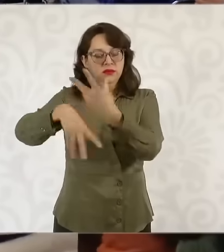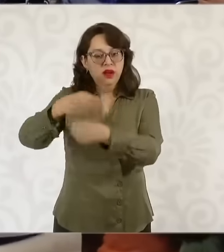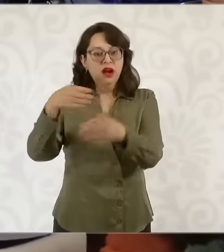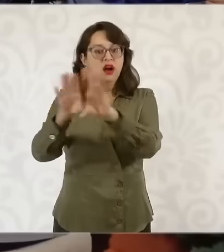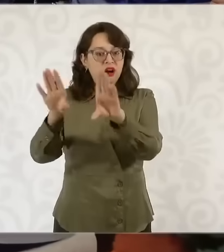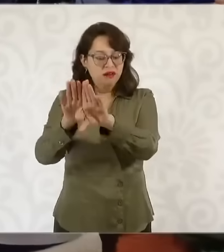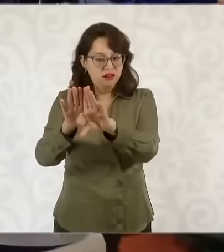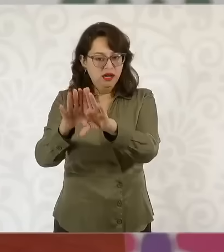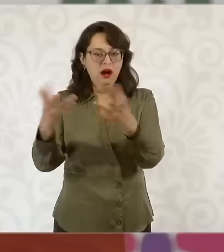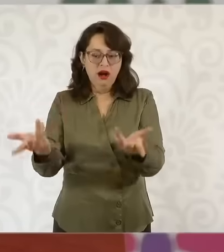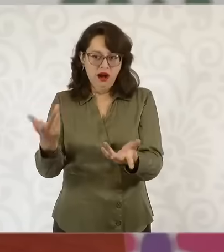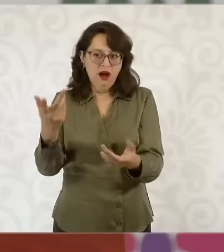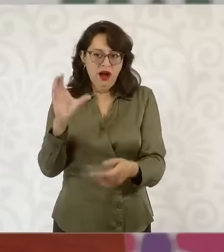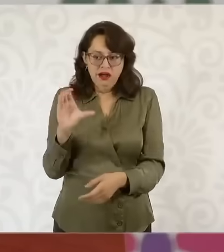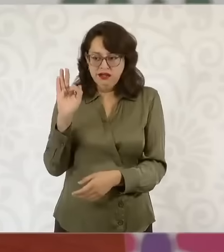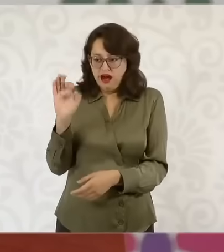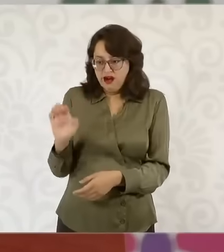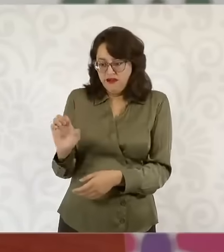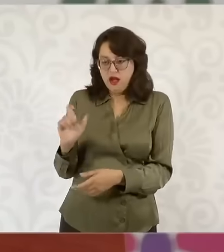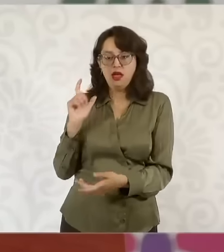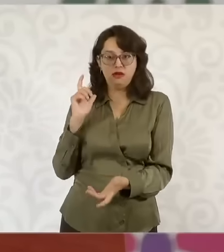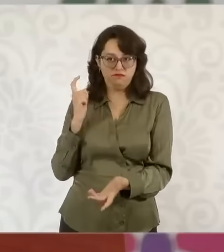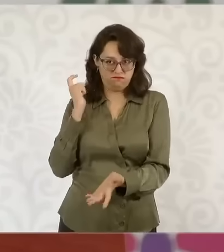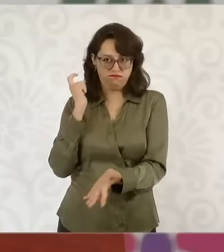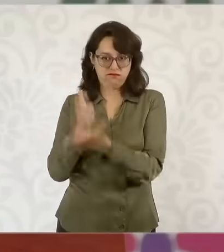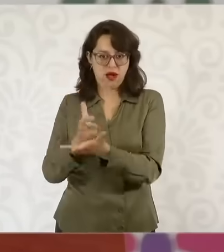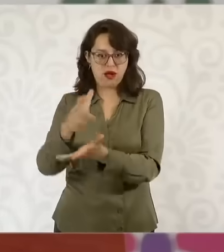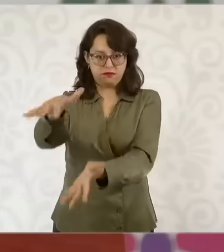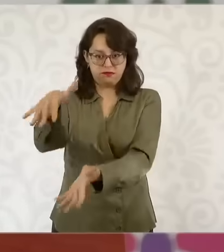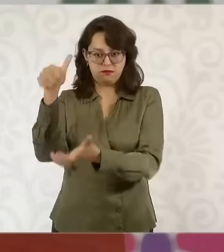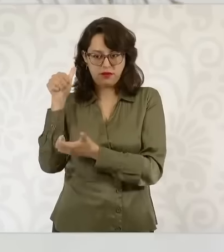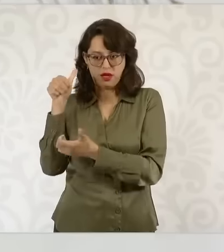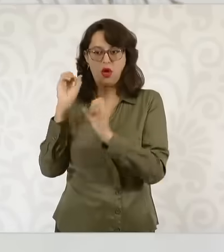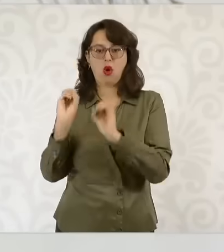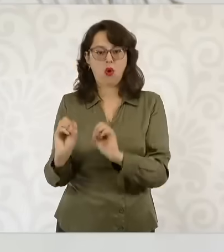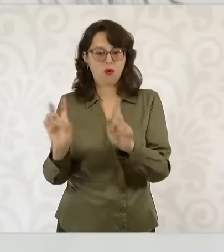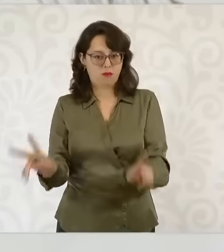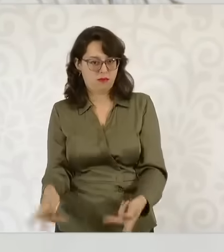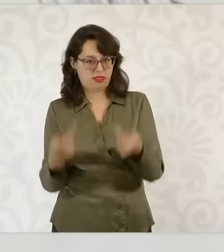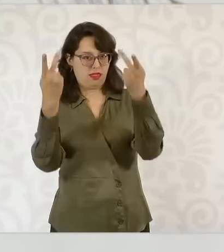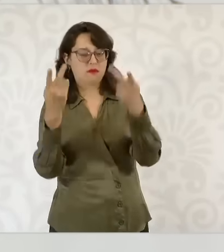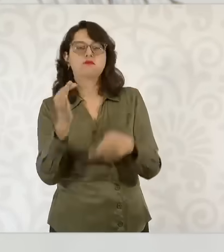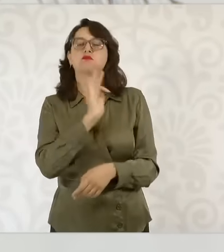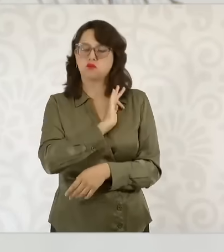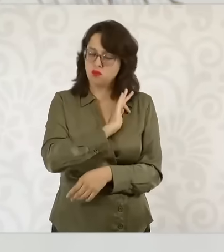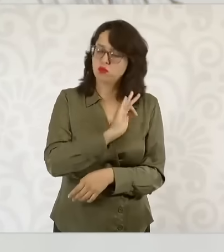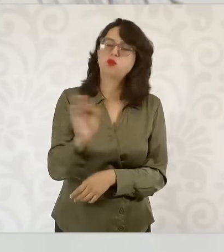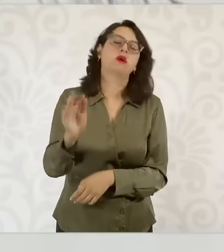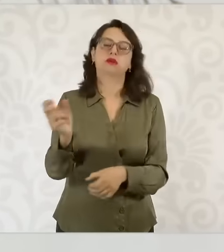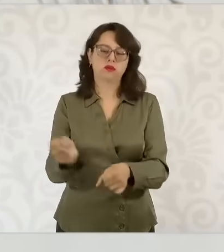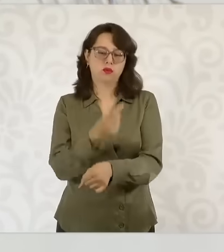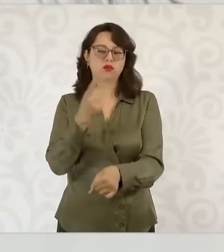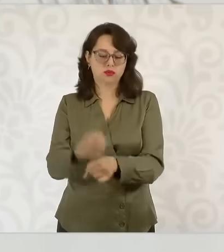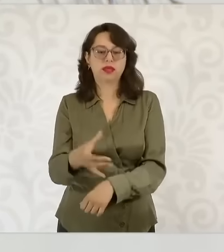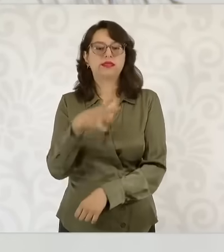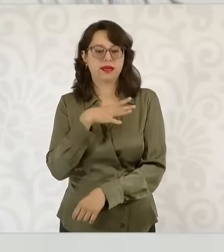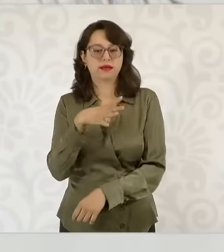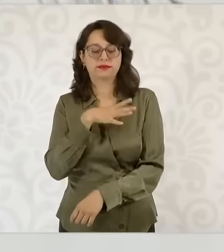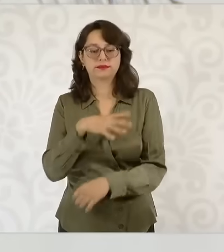los compra CFE o lo pueden meter al mercado eléctrico, que todavía hay esa oportunidad.